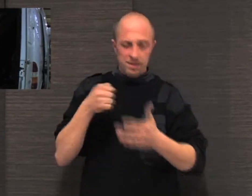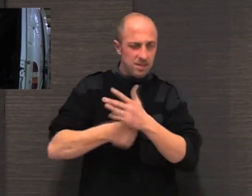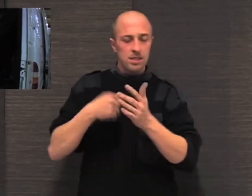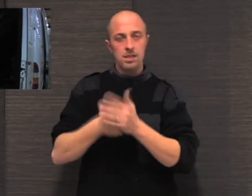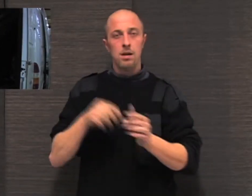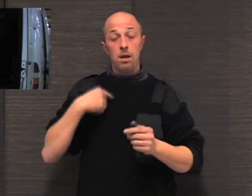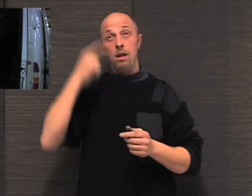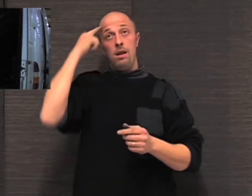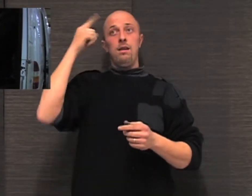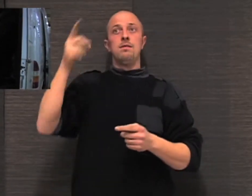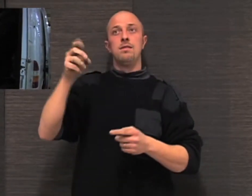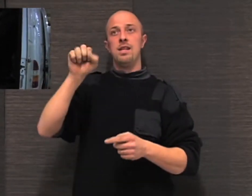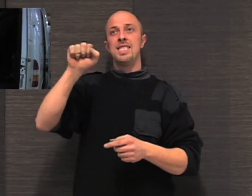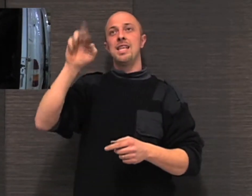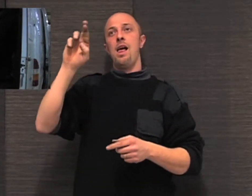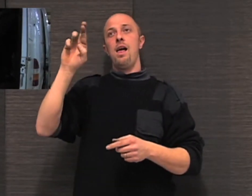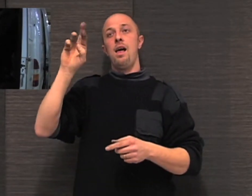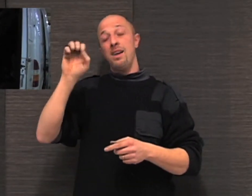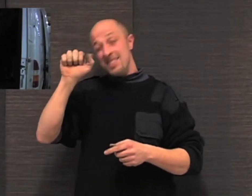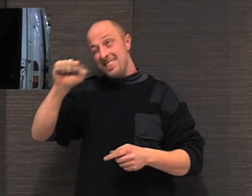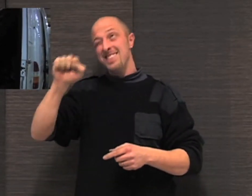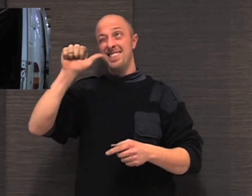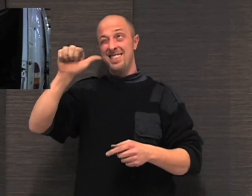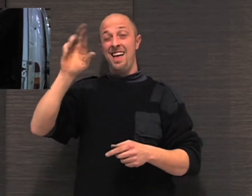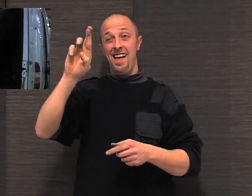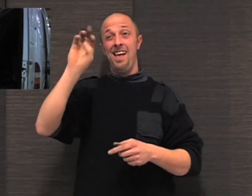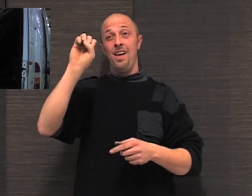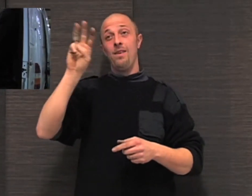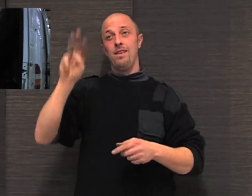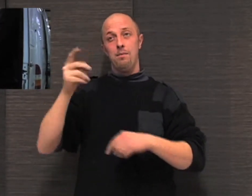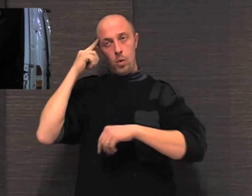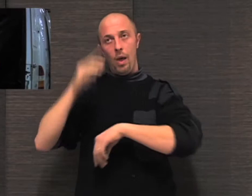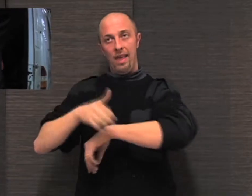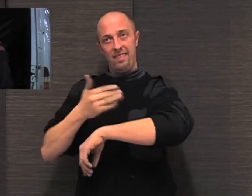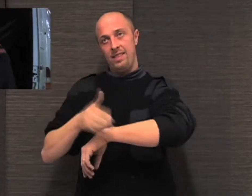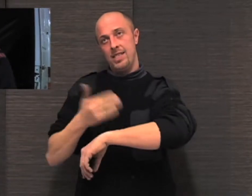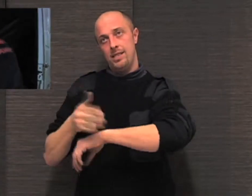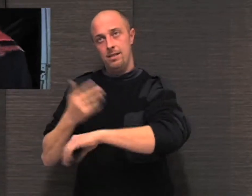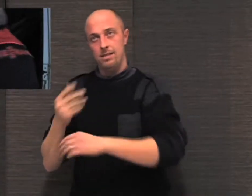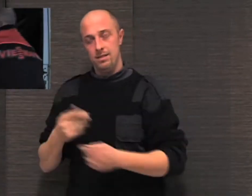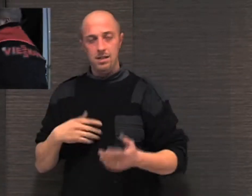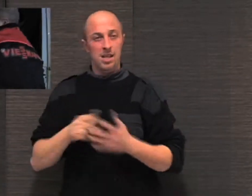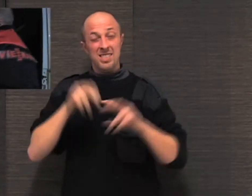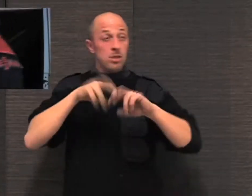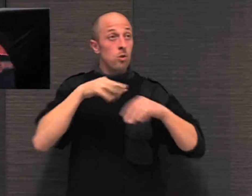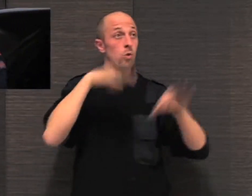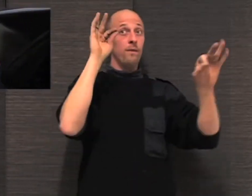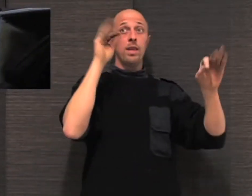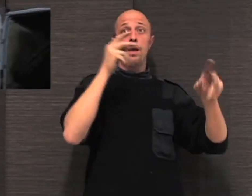J'ai eu alors l'idée de faire appel au SARE. C'est un service qui aide les personnes sourdes à trouver de l'emploi.